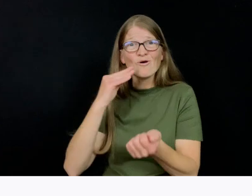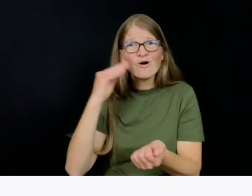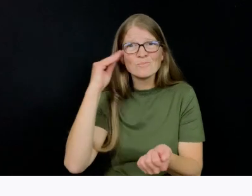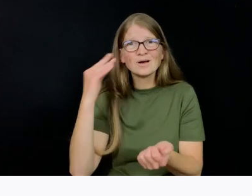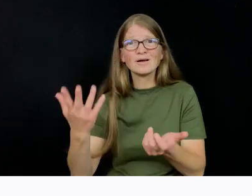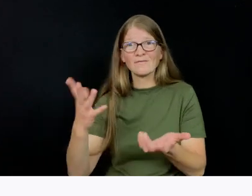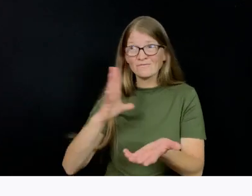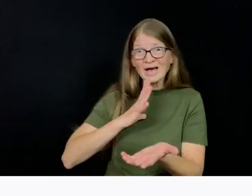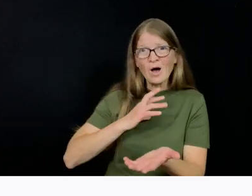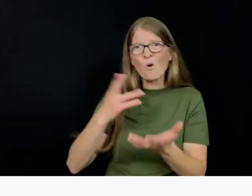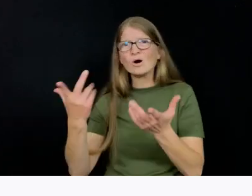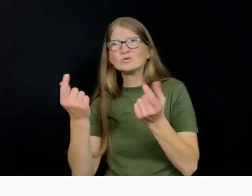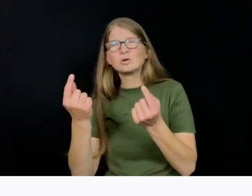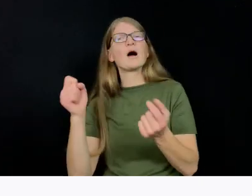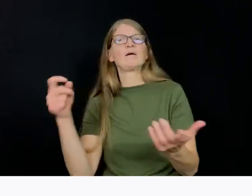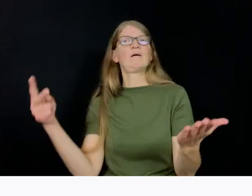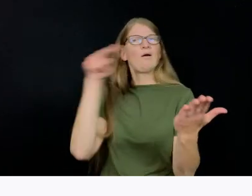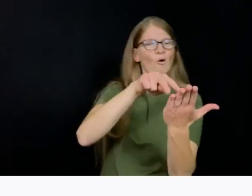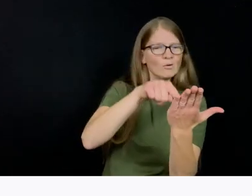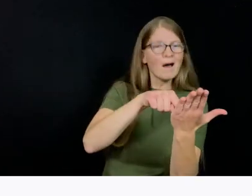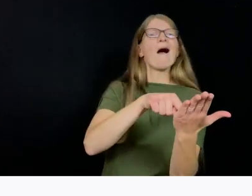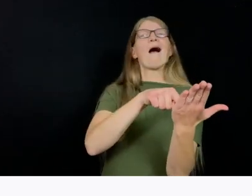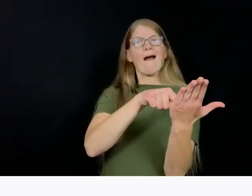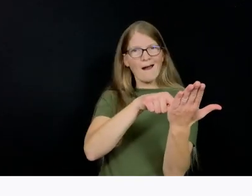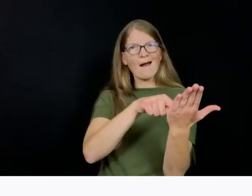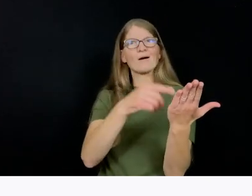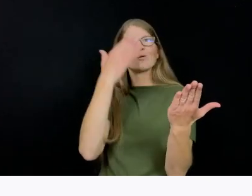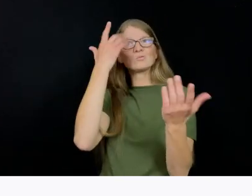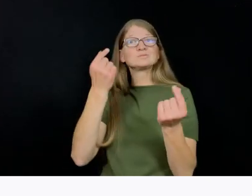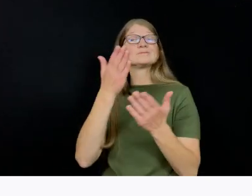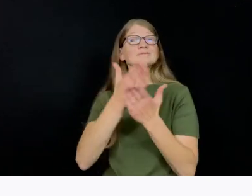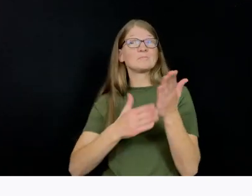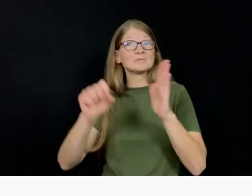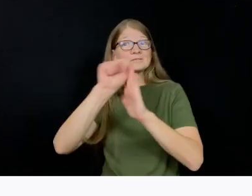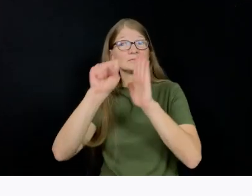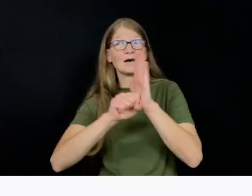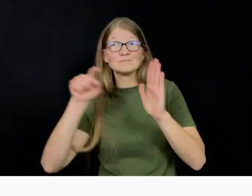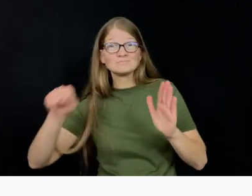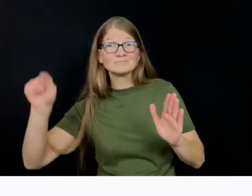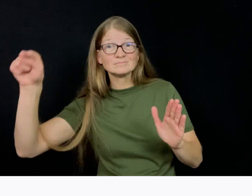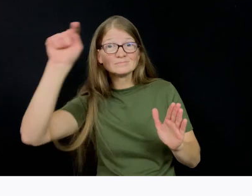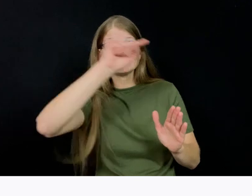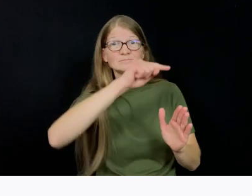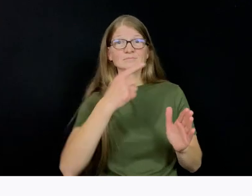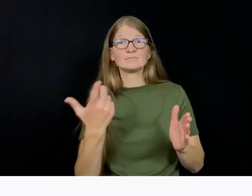لأنه في بعض الولايات وفي بعض المقاطعات لم تكن المرافق تتواصل مباشرة مع العائلات